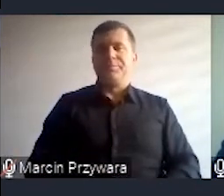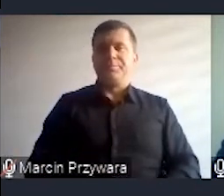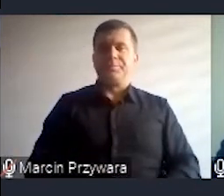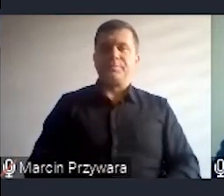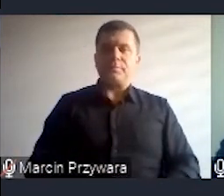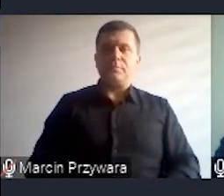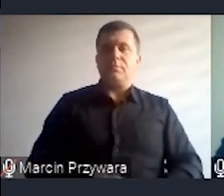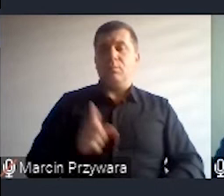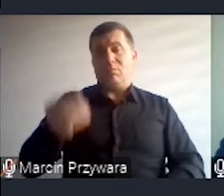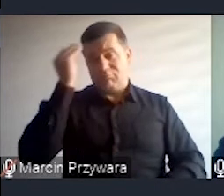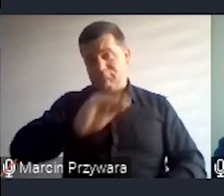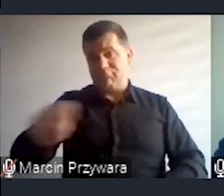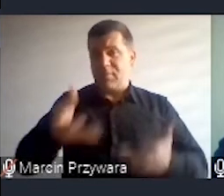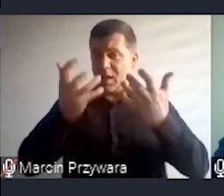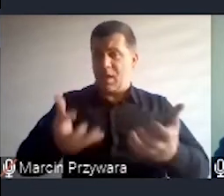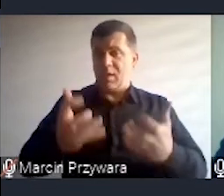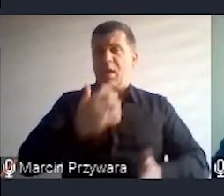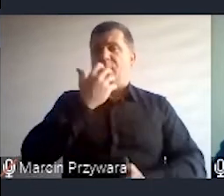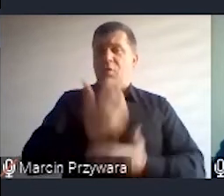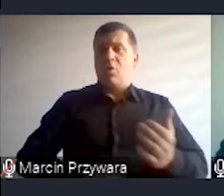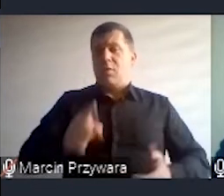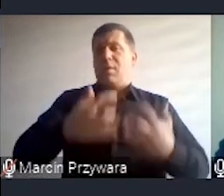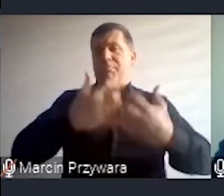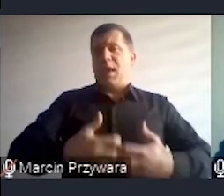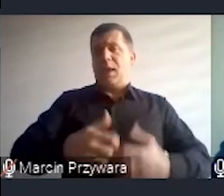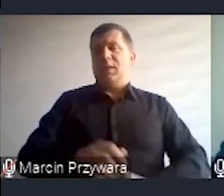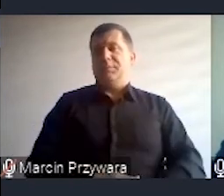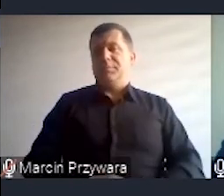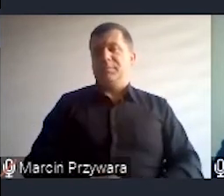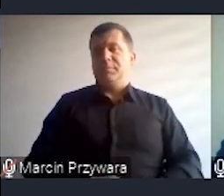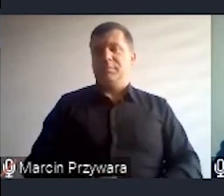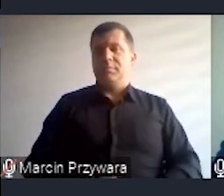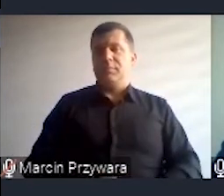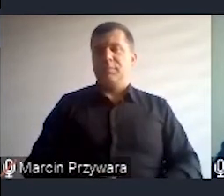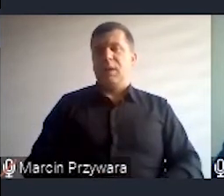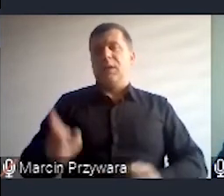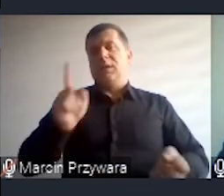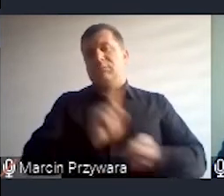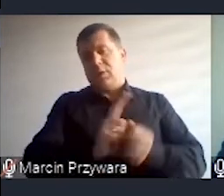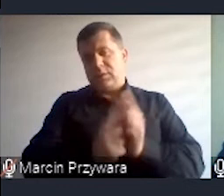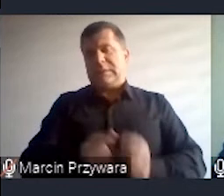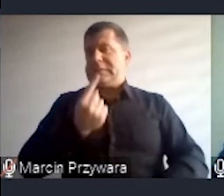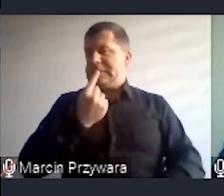Stąd zachęcam również do wykorzystywania tego mechanizmu. Spotykam się z nim rzadko,